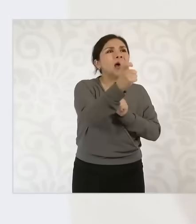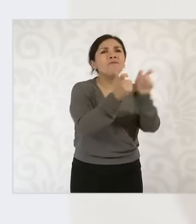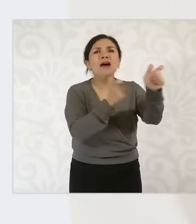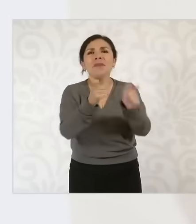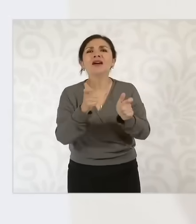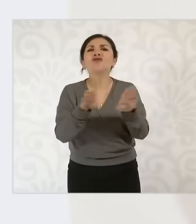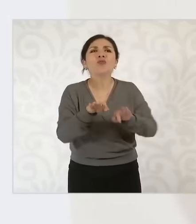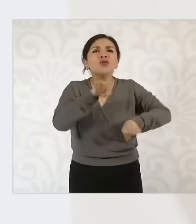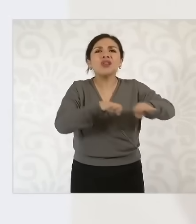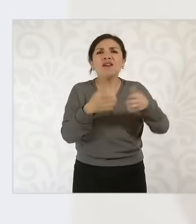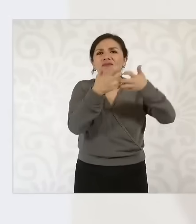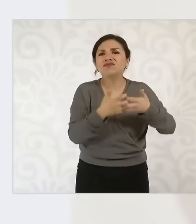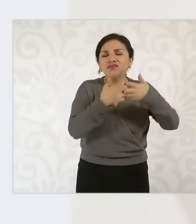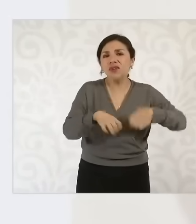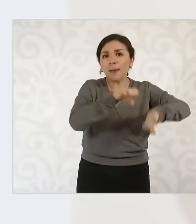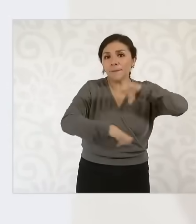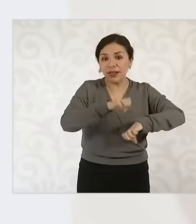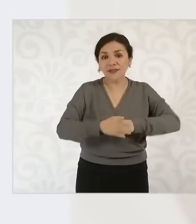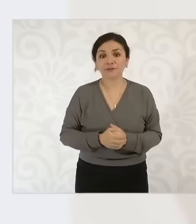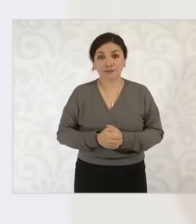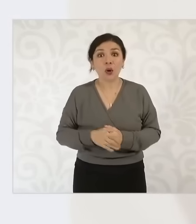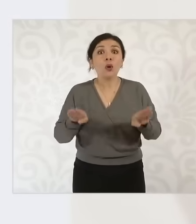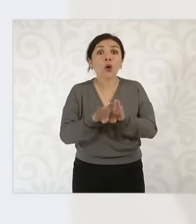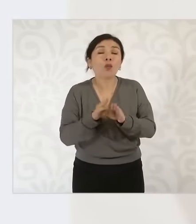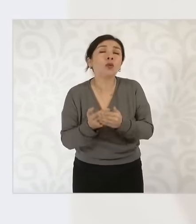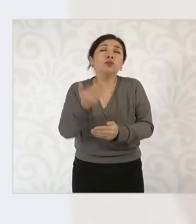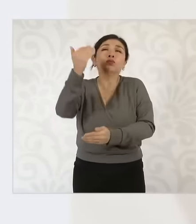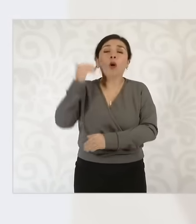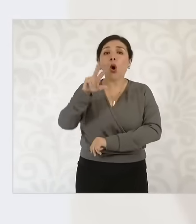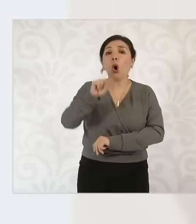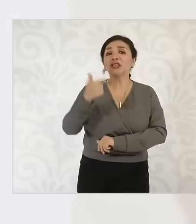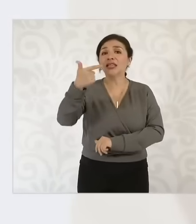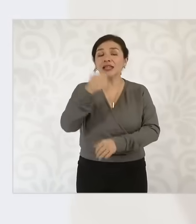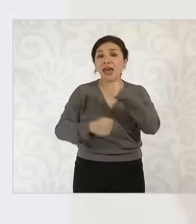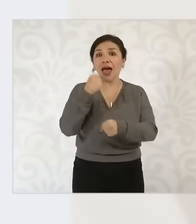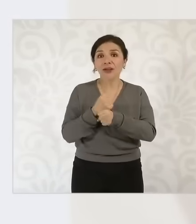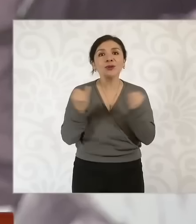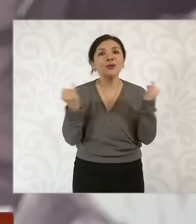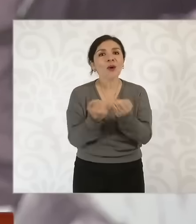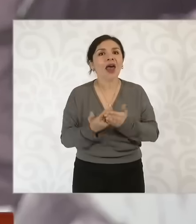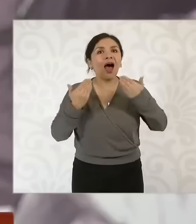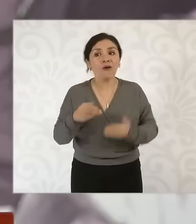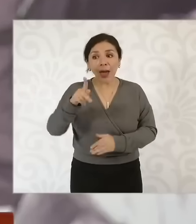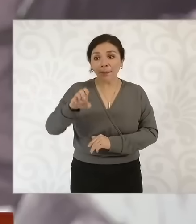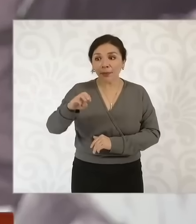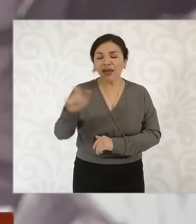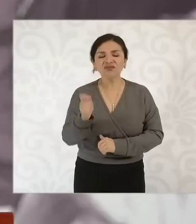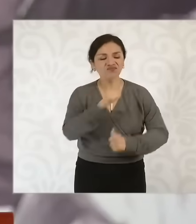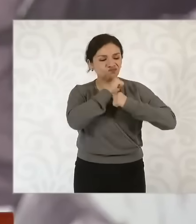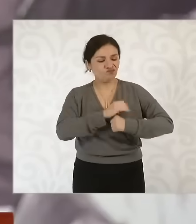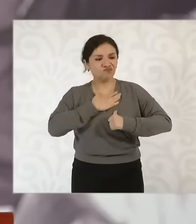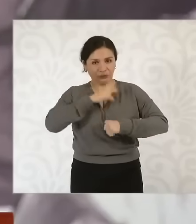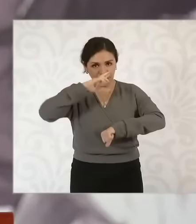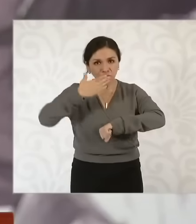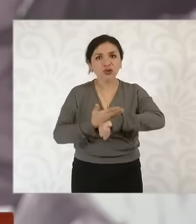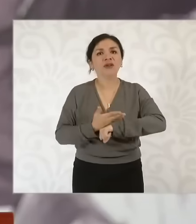de la empresa. Como hace 87 años, Pemex asume su responsabilidad histórica. La soberanía energética